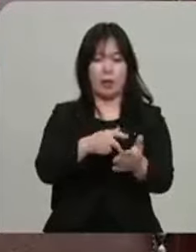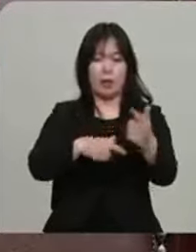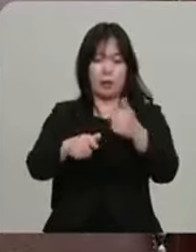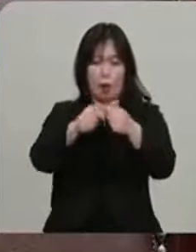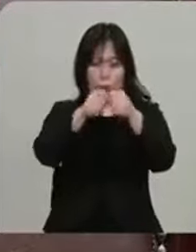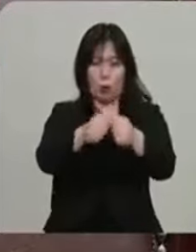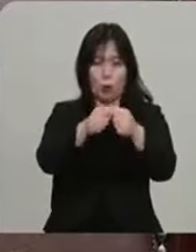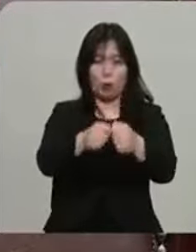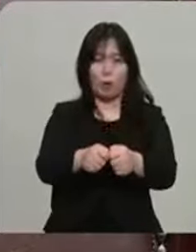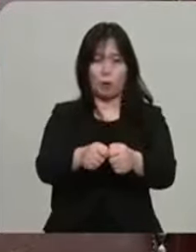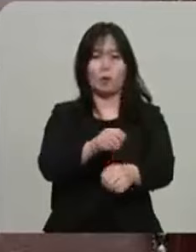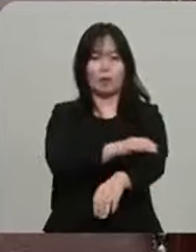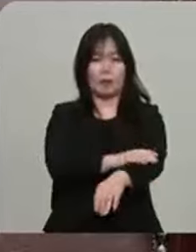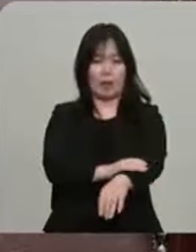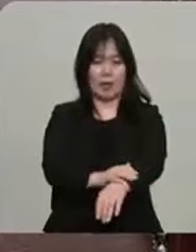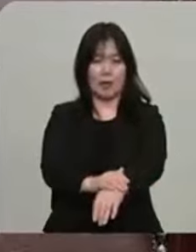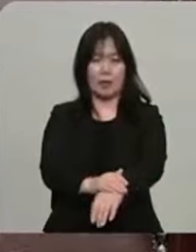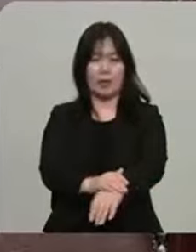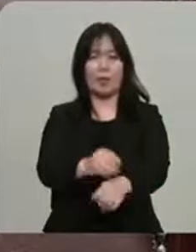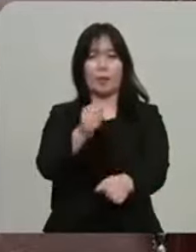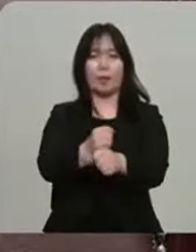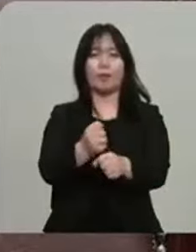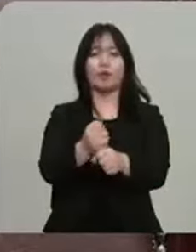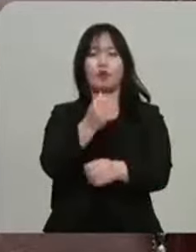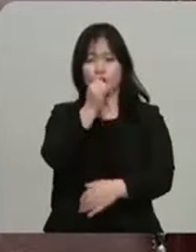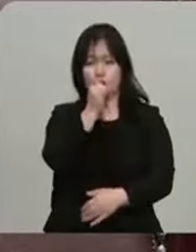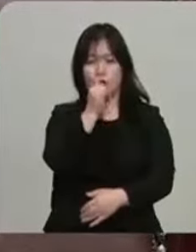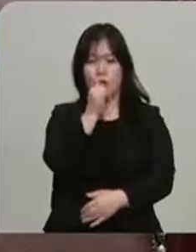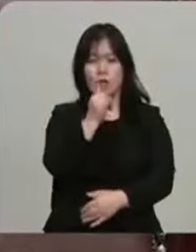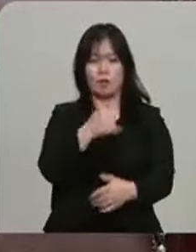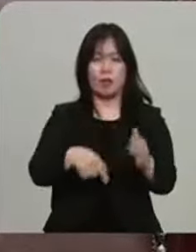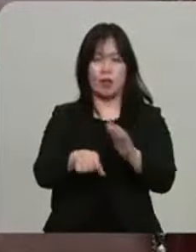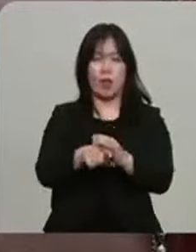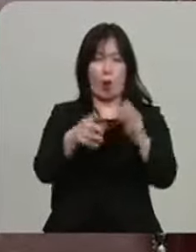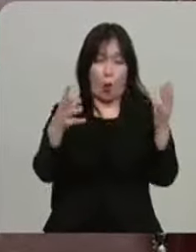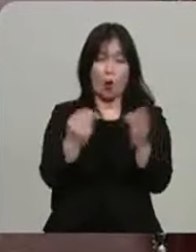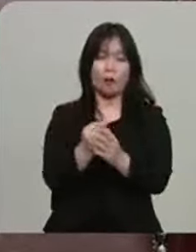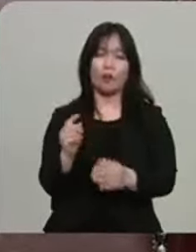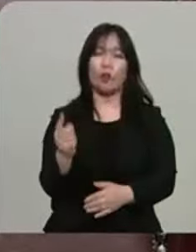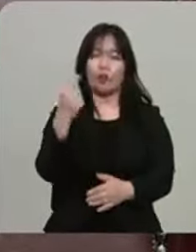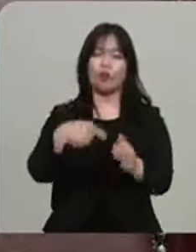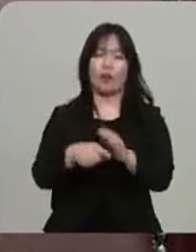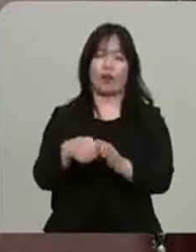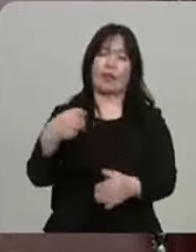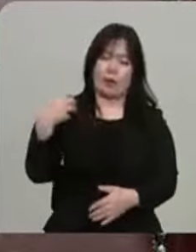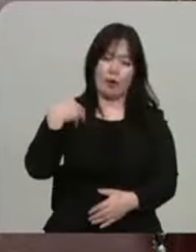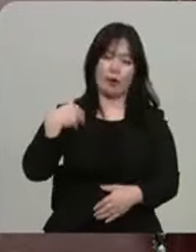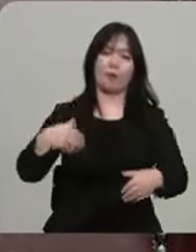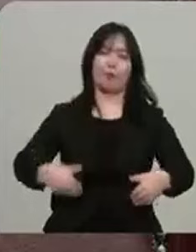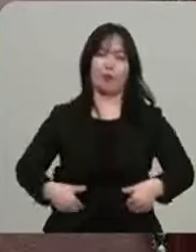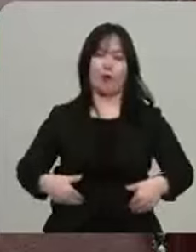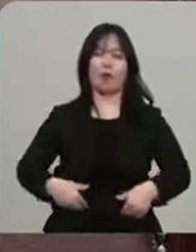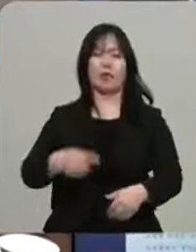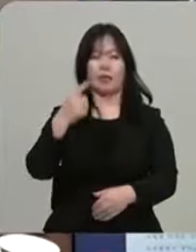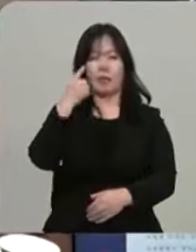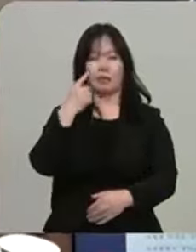촘하고 꼼꼼하게 만들어질 수 있도록 하는 완성도를 높이는 그러한 역할을 해야 하지 않을까.